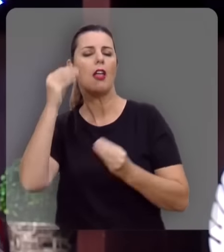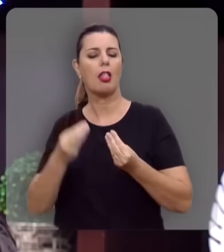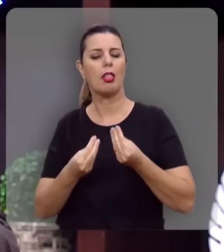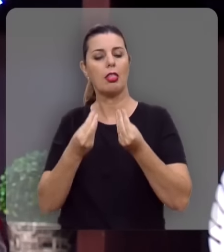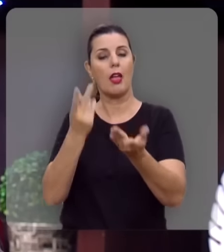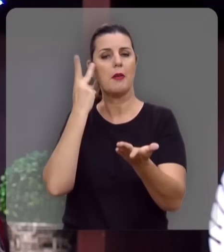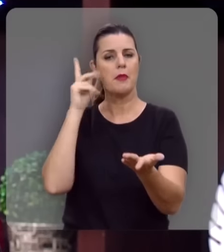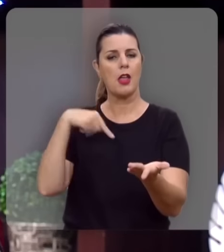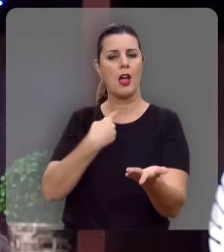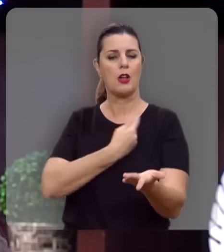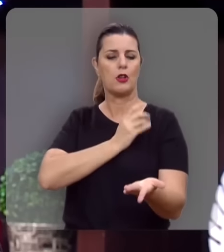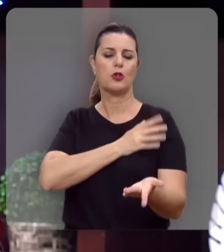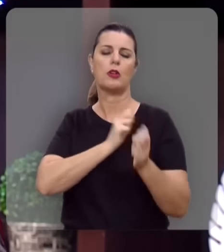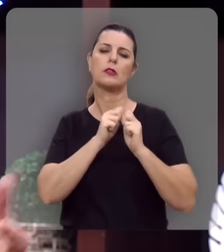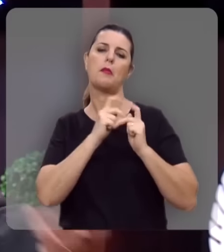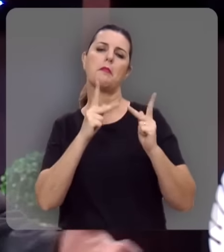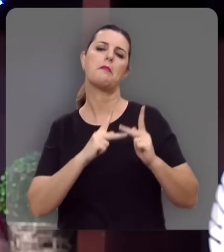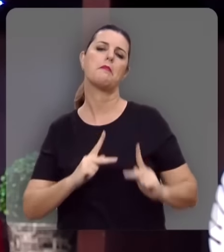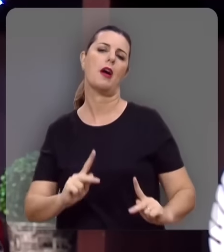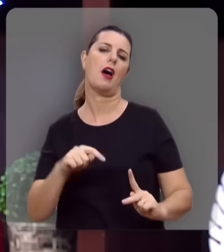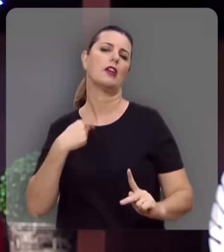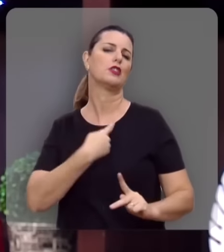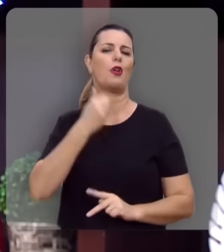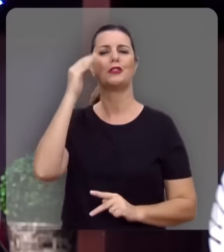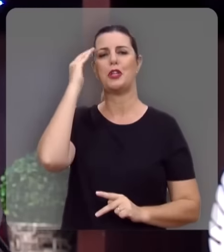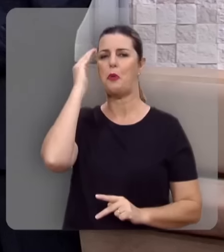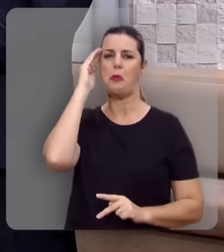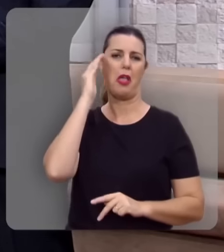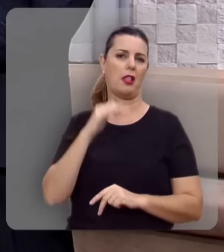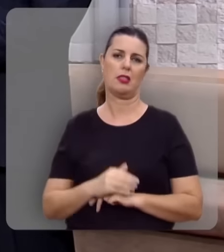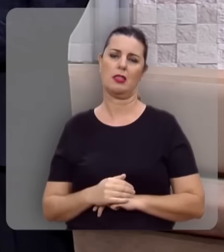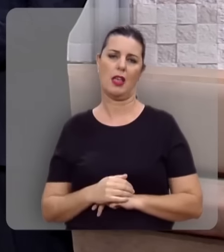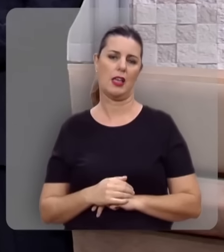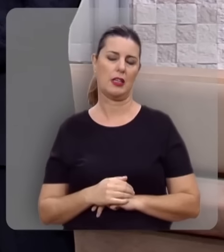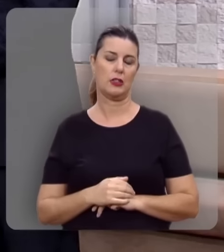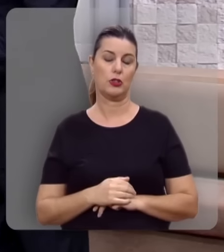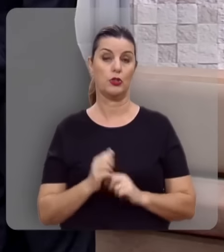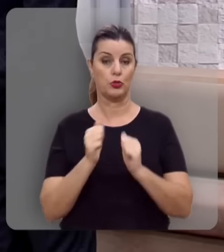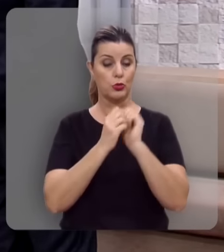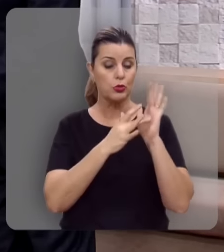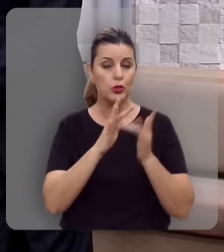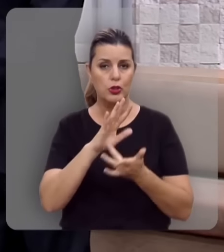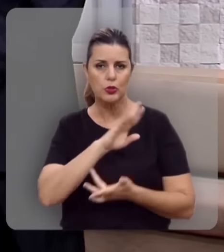a nós ao nosso coração uma paz que excede todo entendimento e razão, nosso senhor Jesus Cristo.